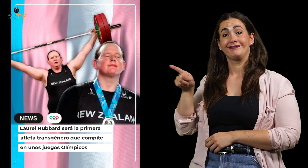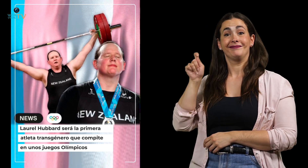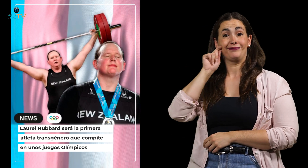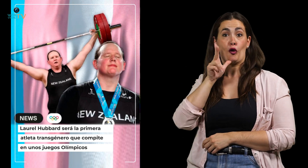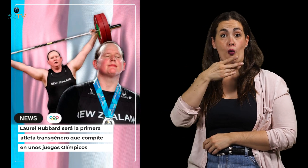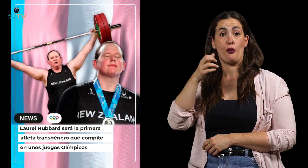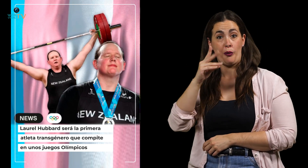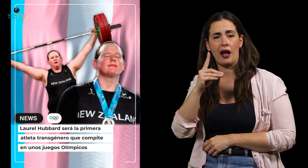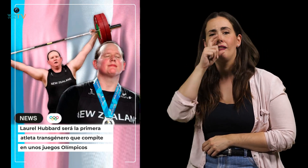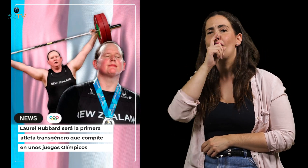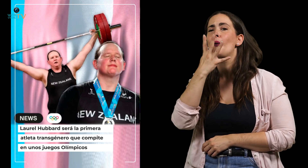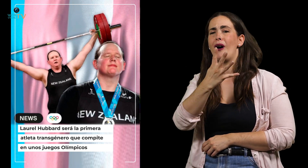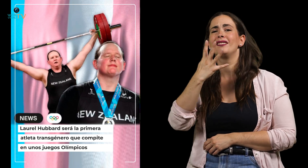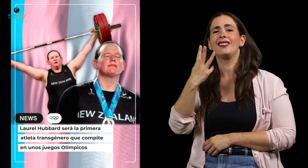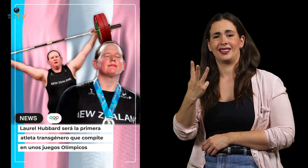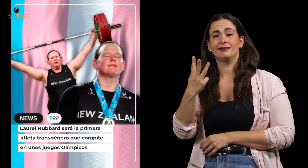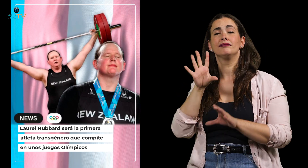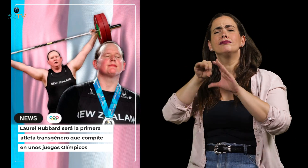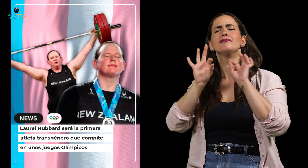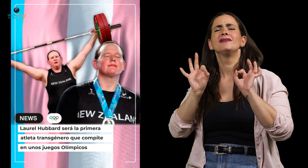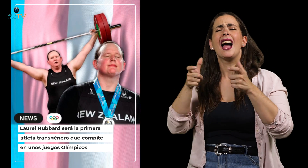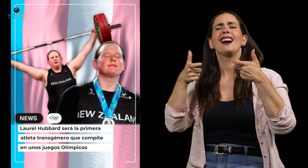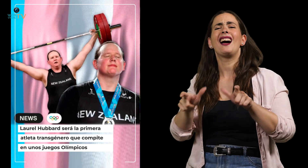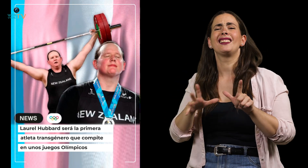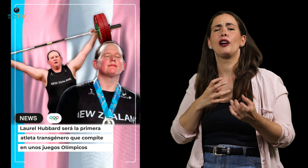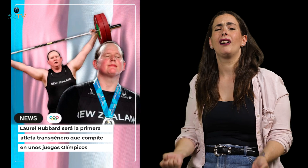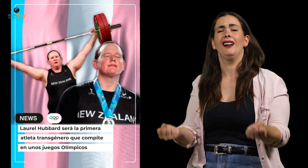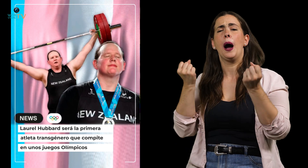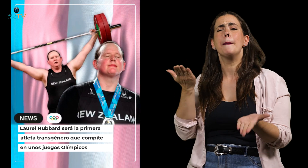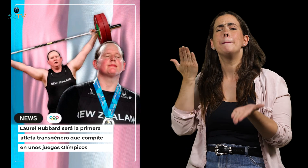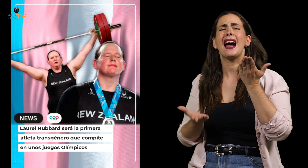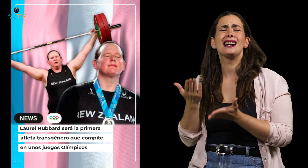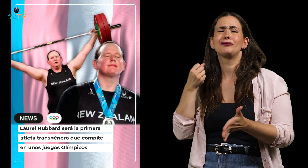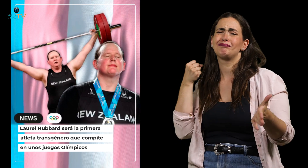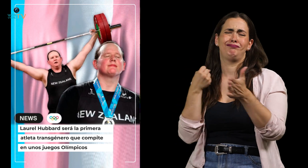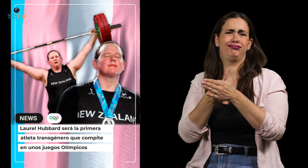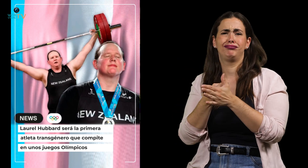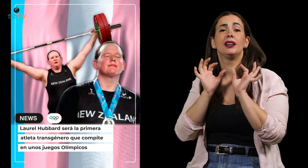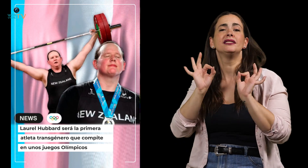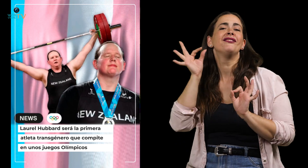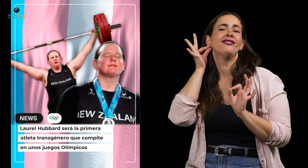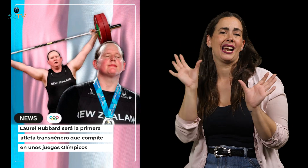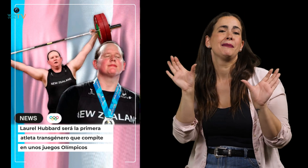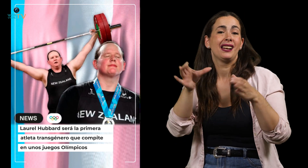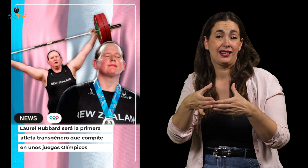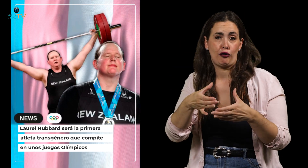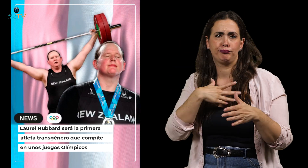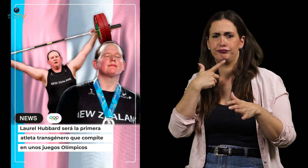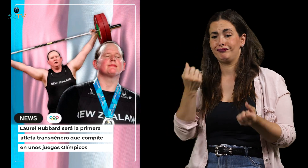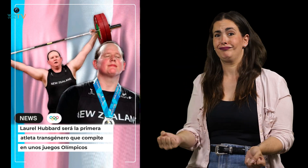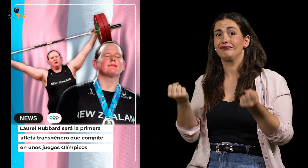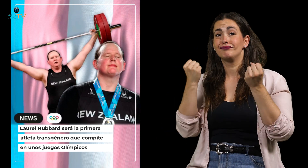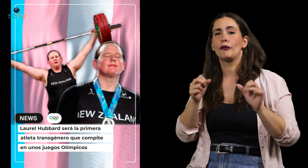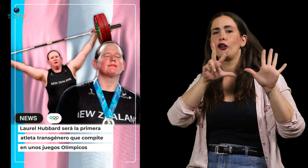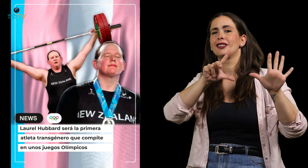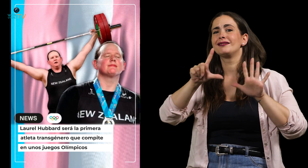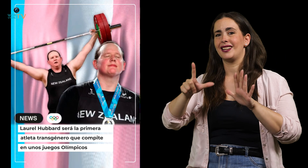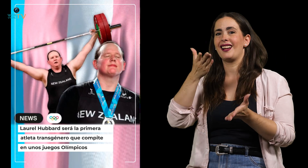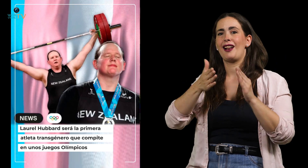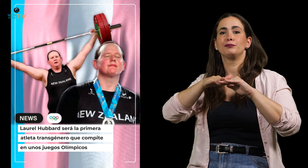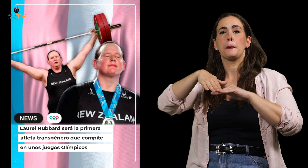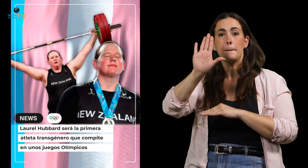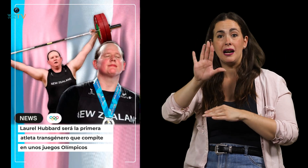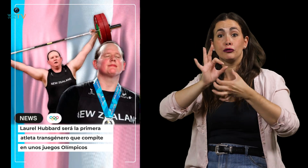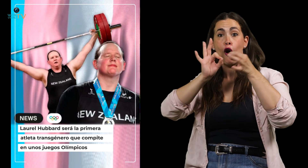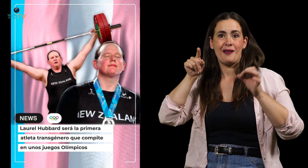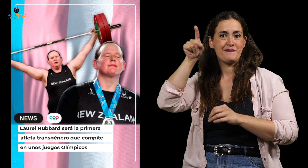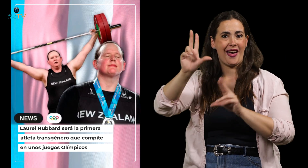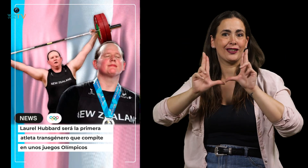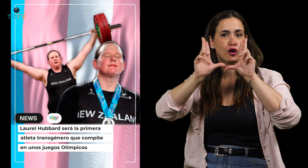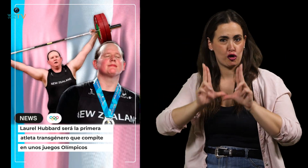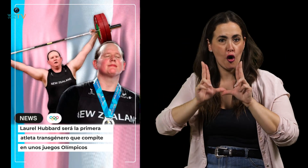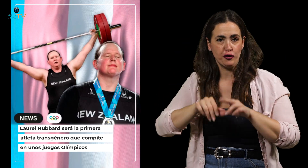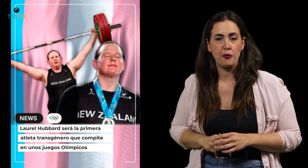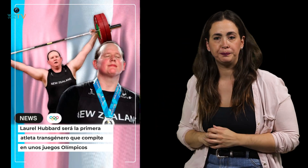Hubbard, de 43 años, competirá en la categoría de peso súper pesado femenino (más de 87 kg) en Tokio.